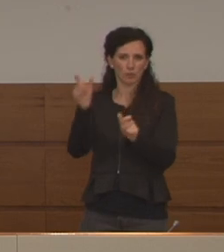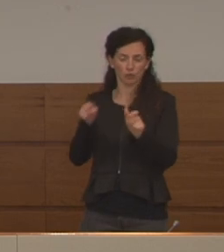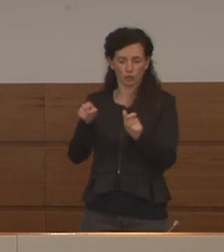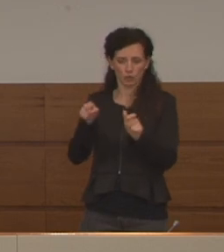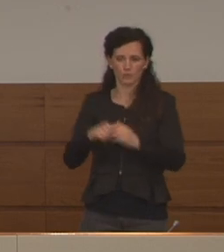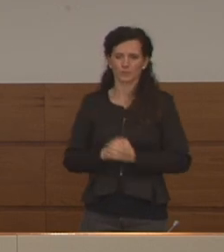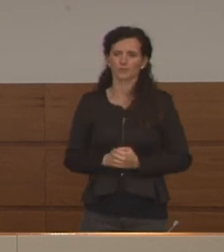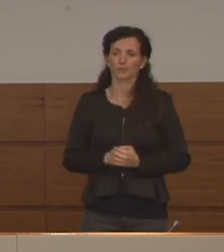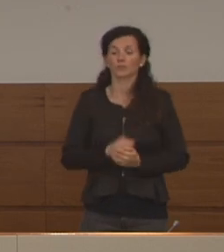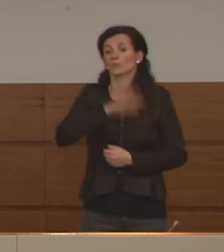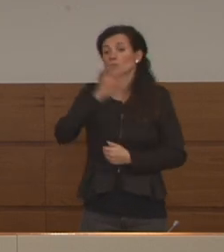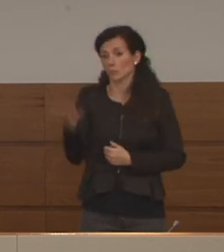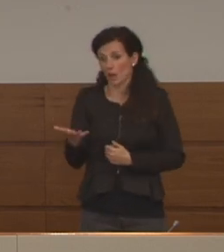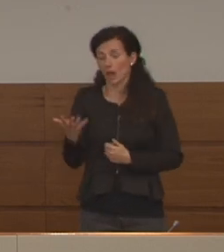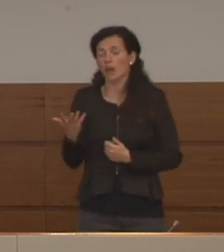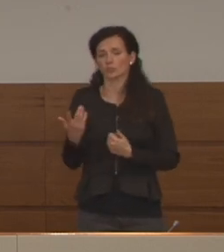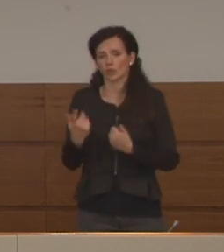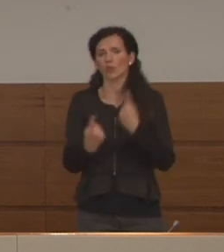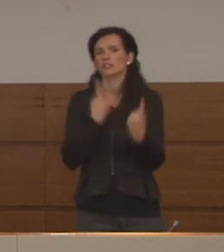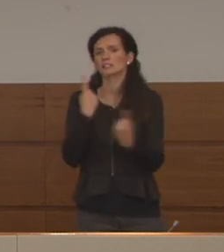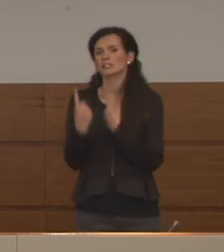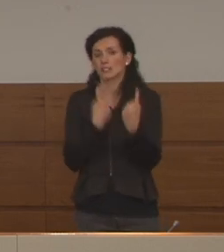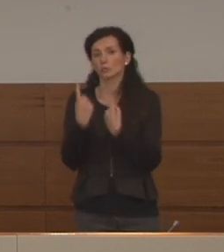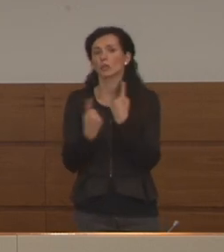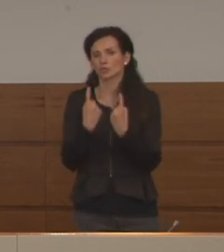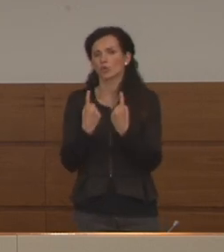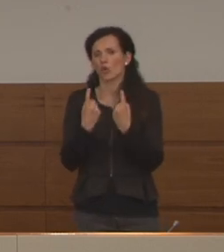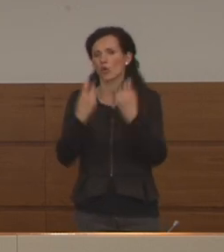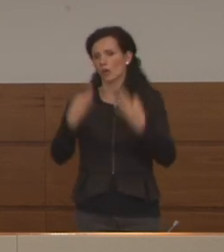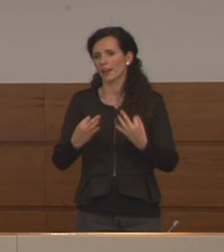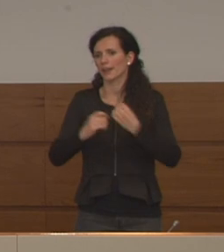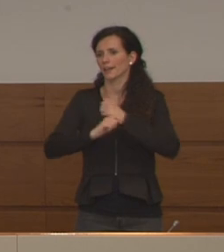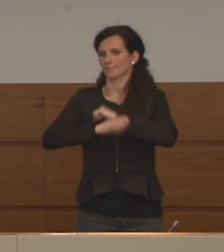situazione a regime. La situazione a regime nel momento in cui dei test